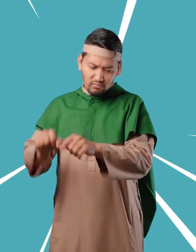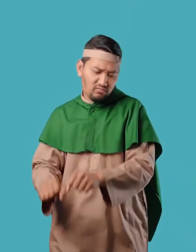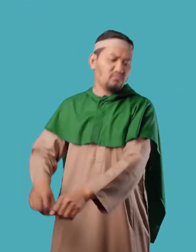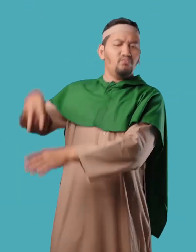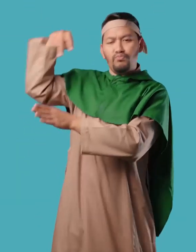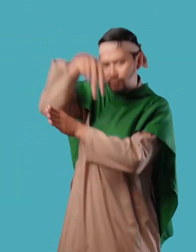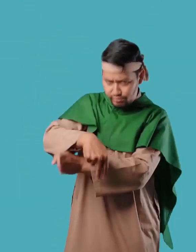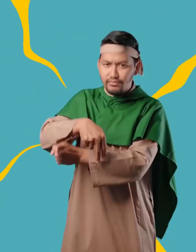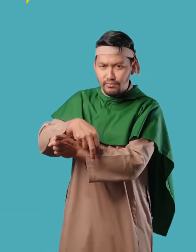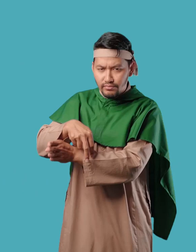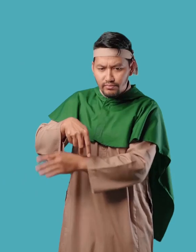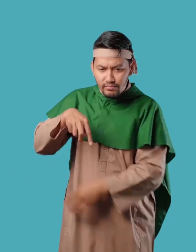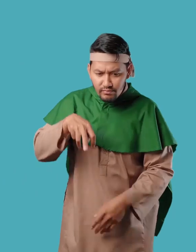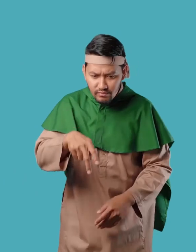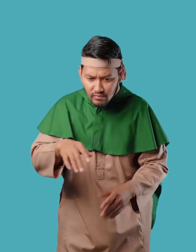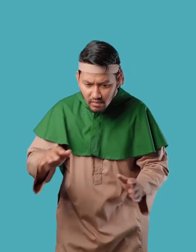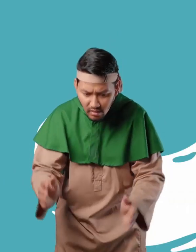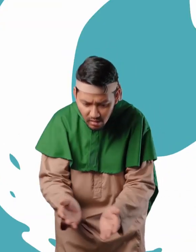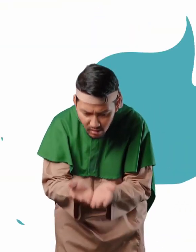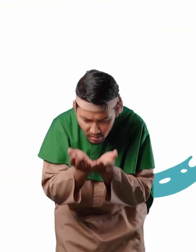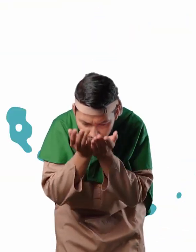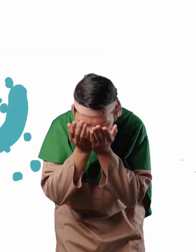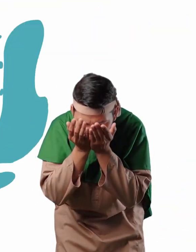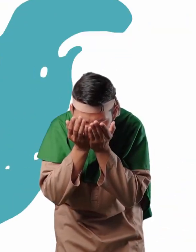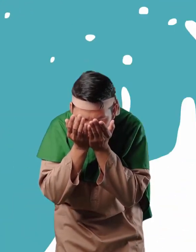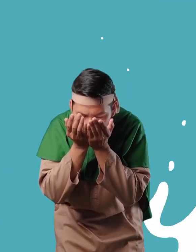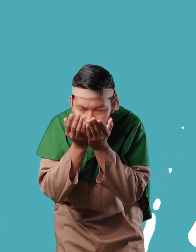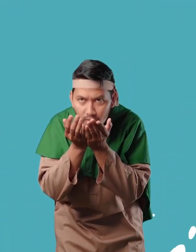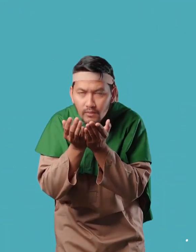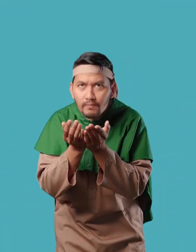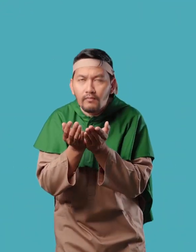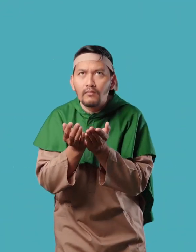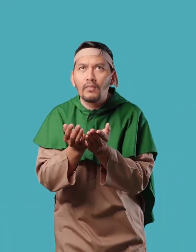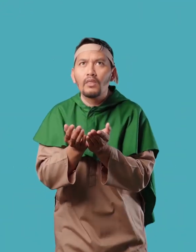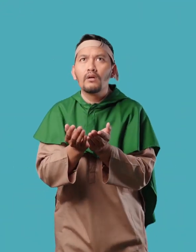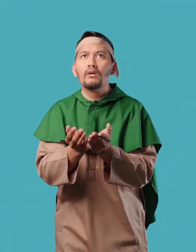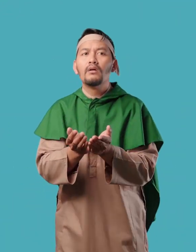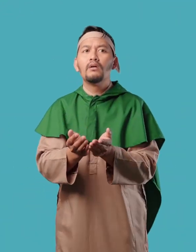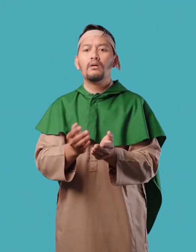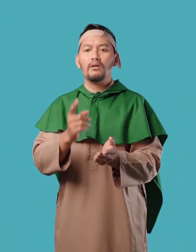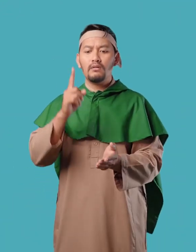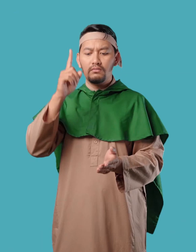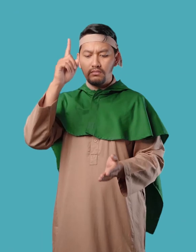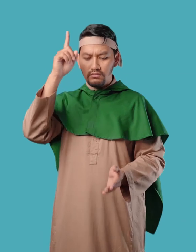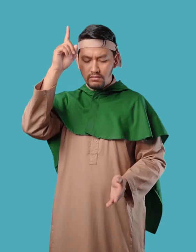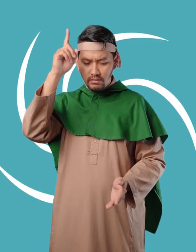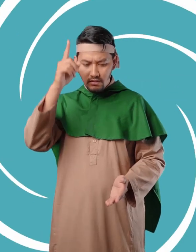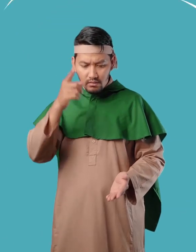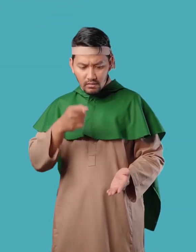Tempat itupun menjadi seperti kampung yang ramai. Saat ini kita mengenalnya sebagai Kota Mekkah